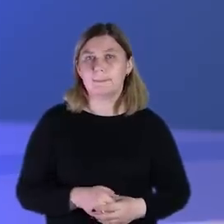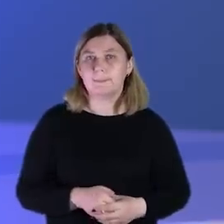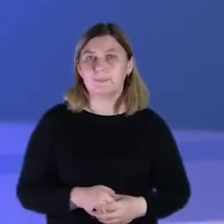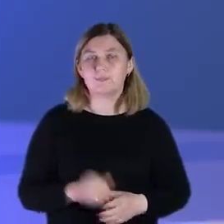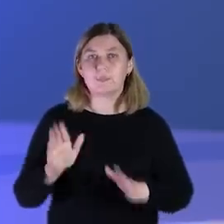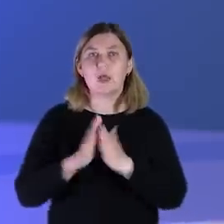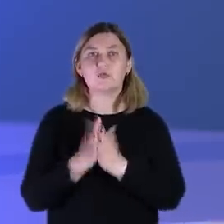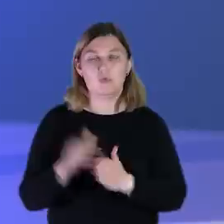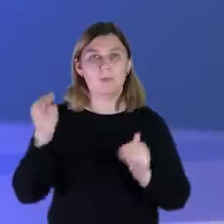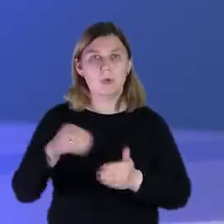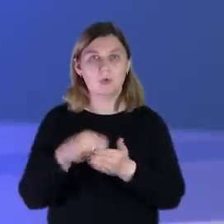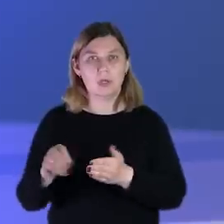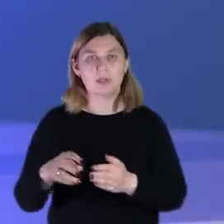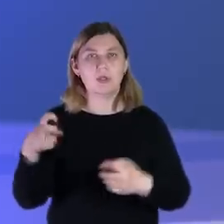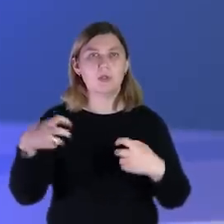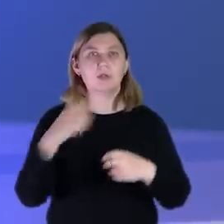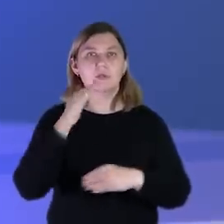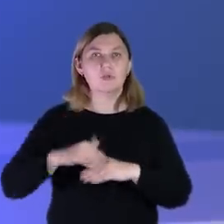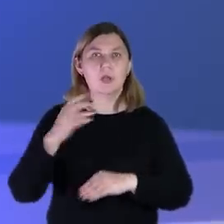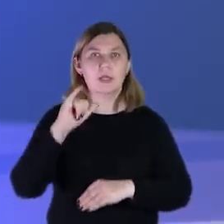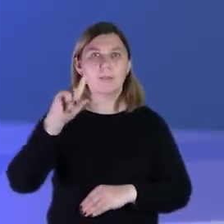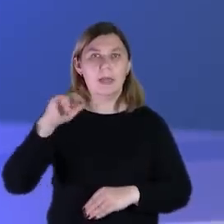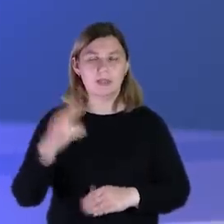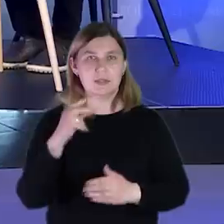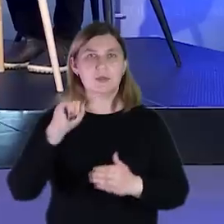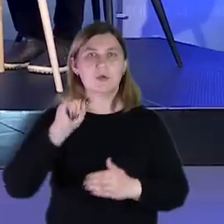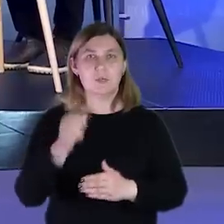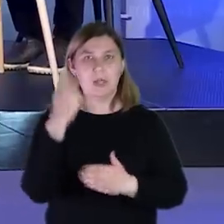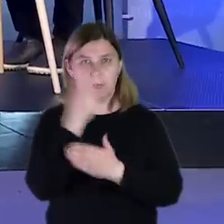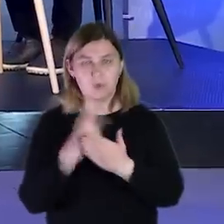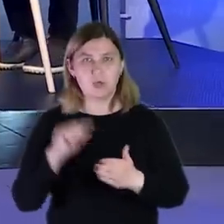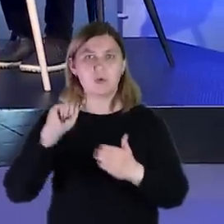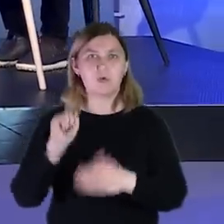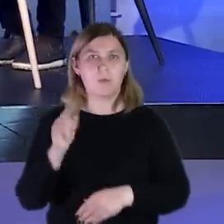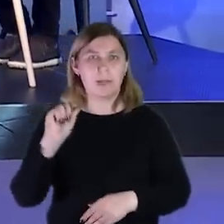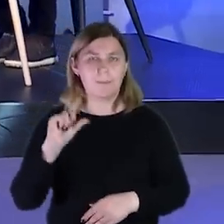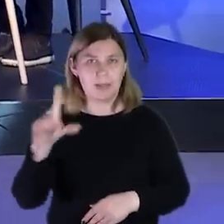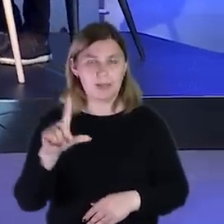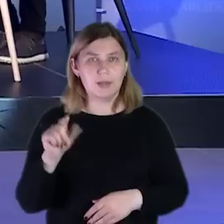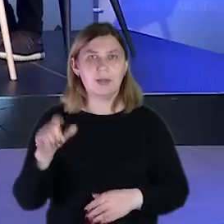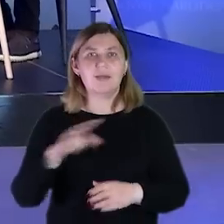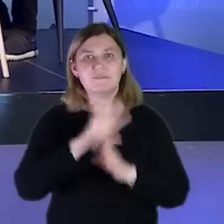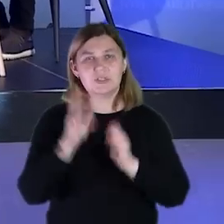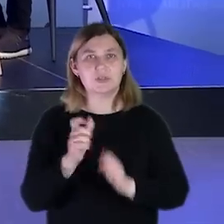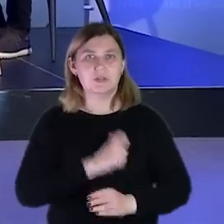I książka jest do nabycia na stronach ipn.poczytaj.pl. Wszystkich serdecznie zachęcam.